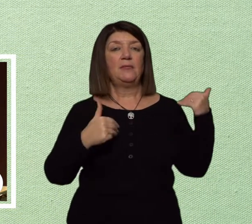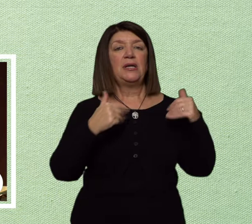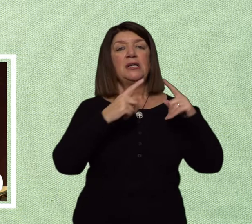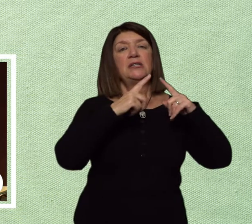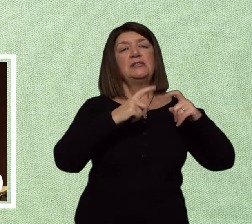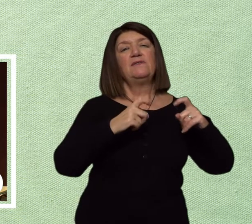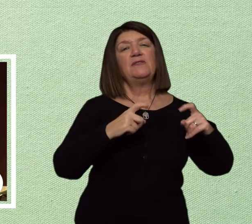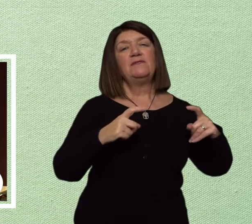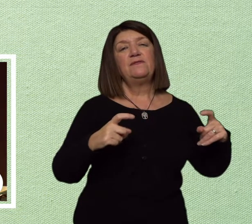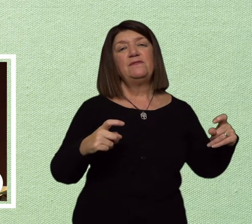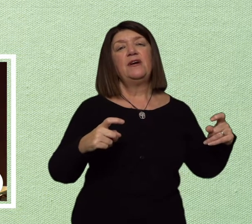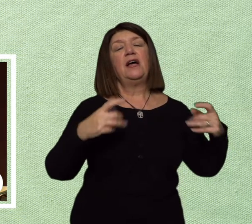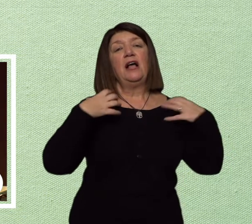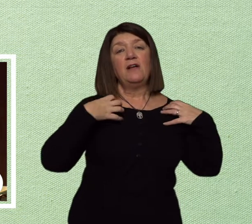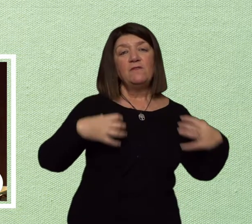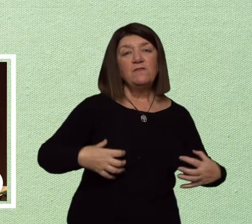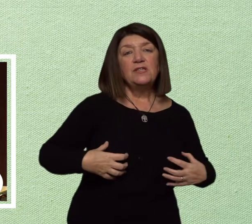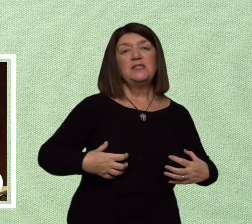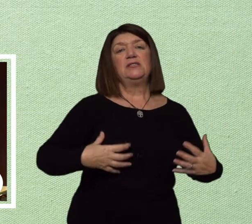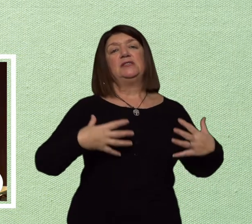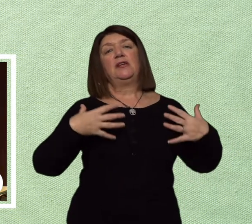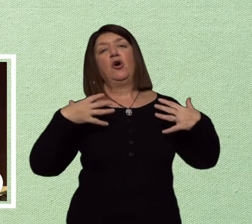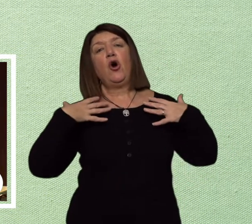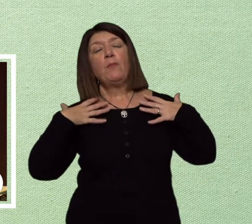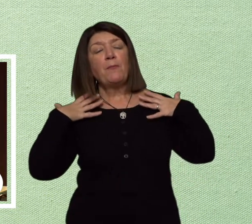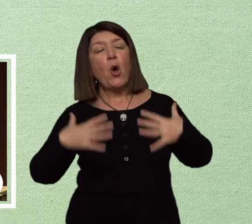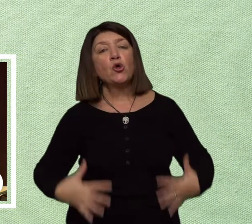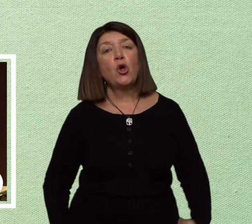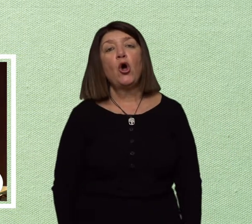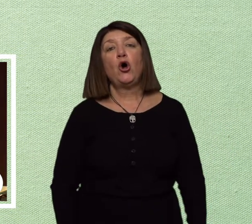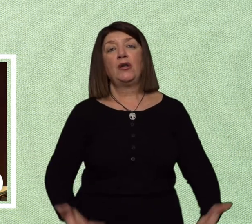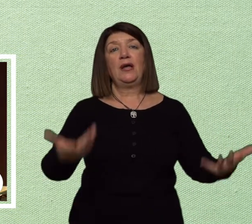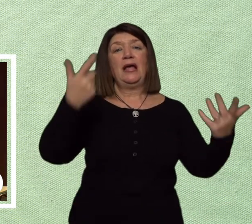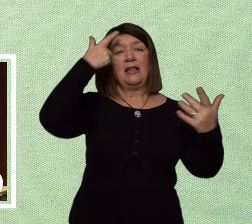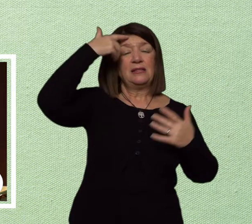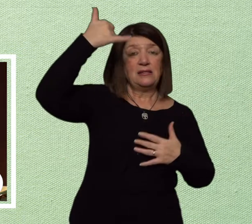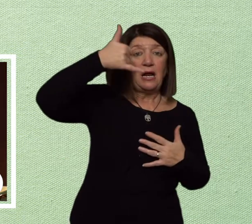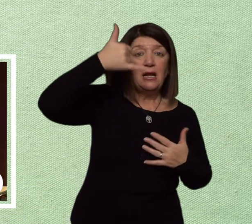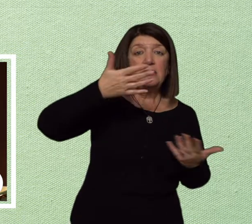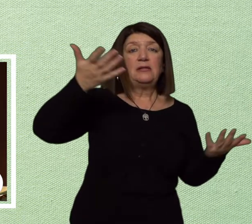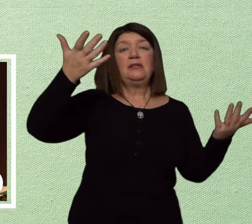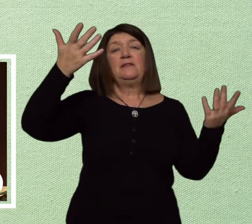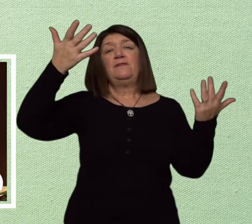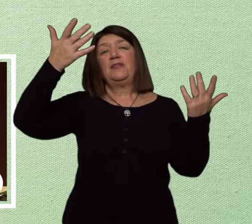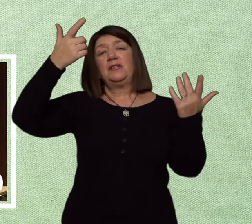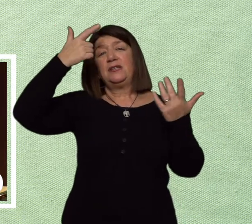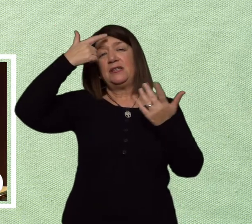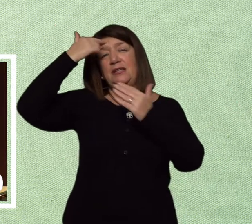fisico motorie, alle sensoriali e intellettive e quindi per ciascuna donna